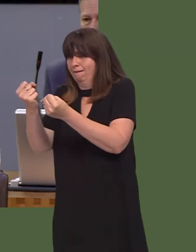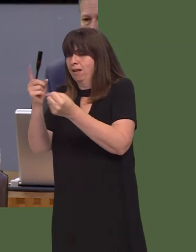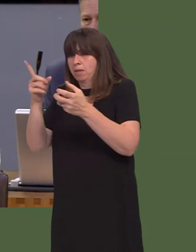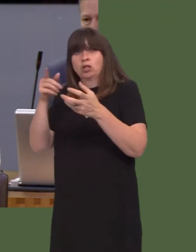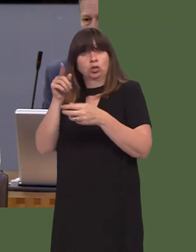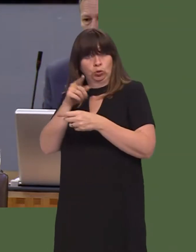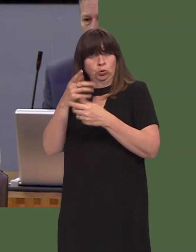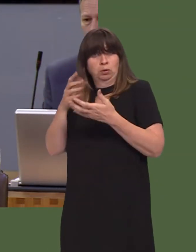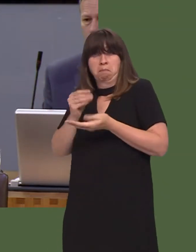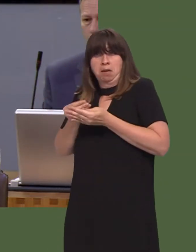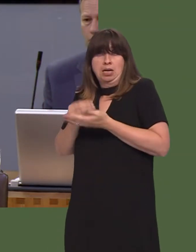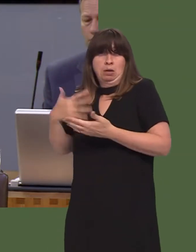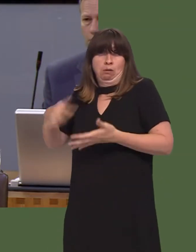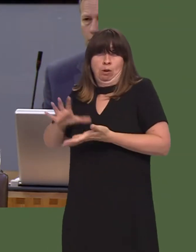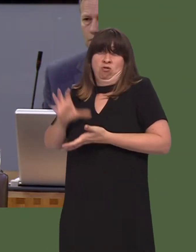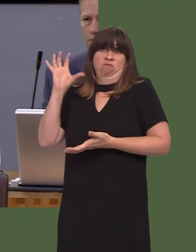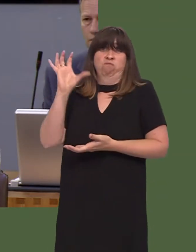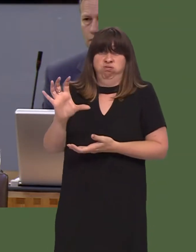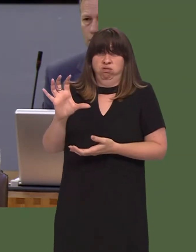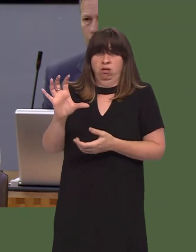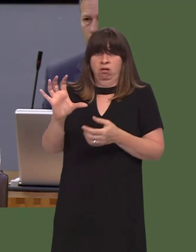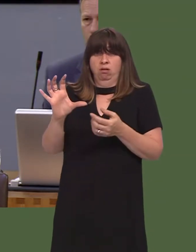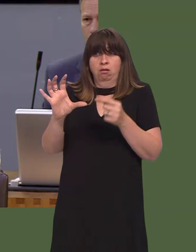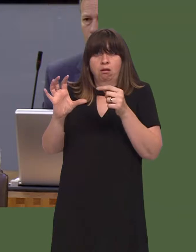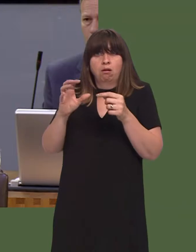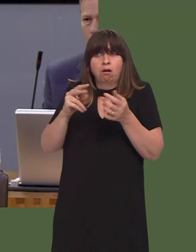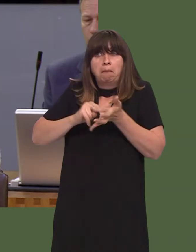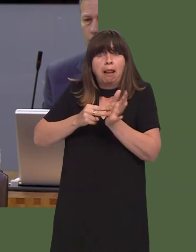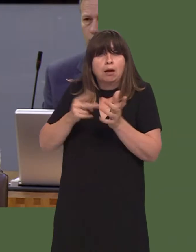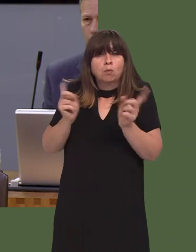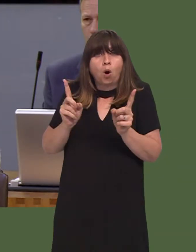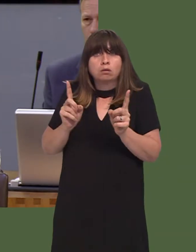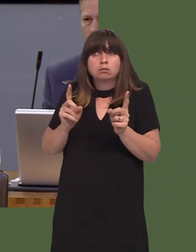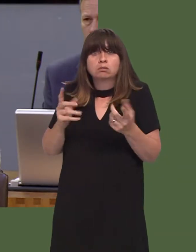a allech chi ddweud wrthym ni beth ydych chiín ei wneud i sicrhau bod unrhyw arian gan Lywodraeth